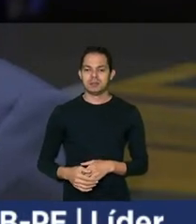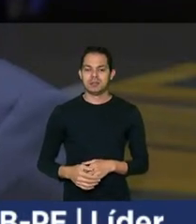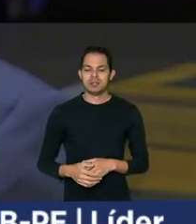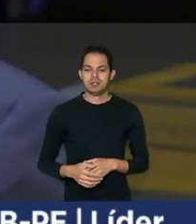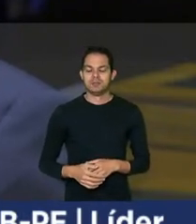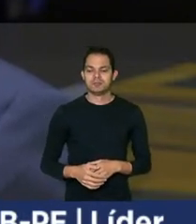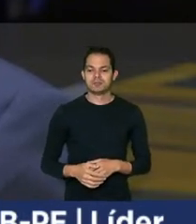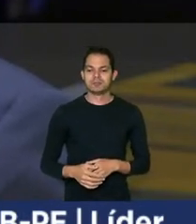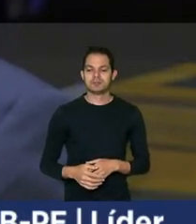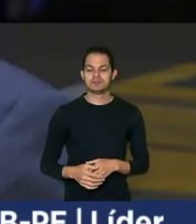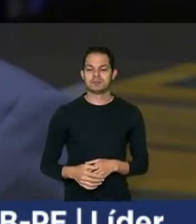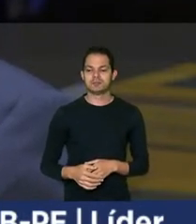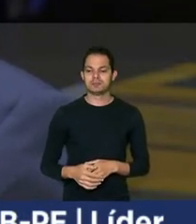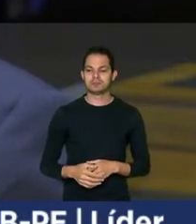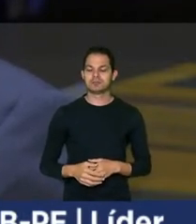MUITO GRANDE. DE QUALQUER